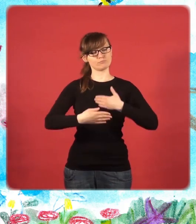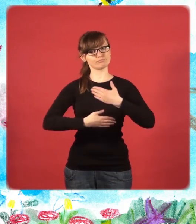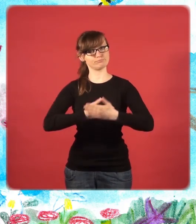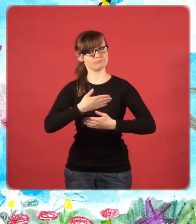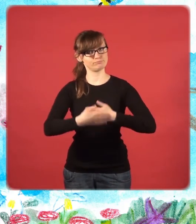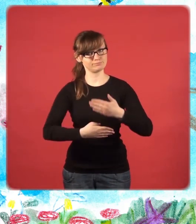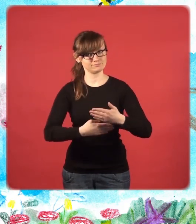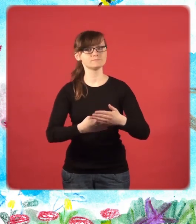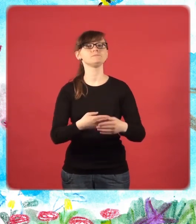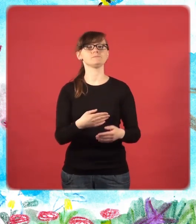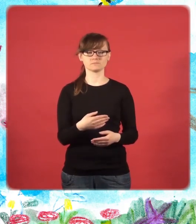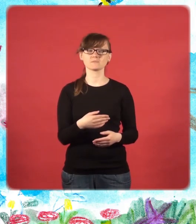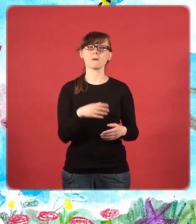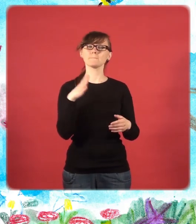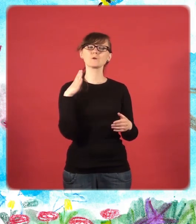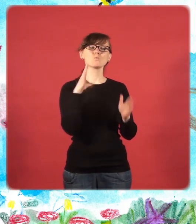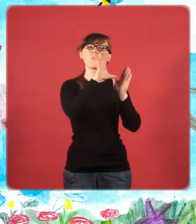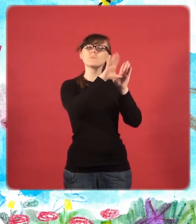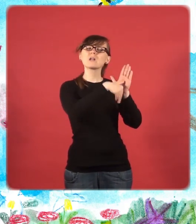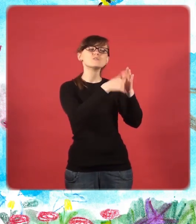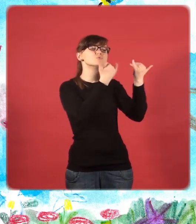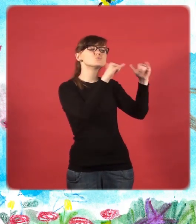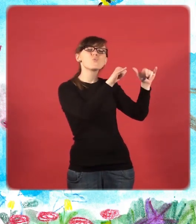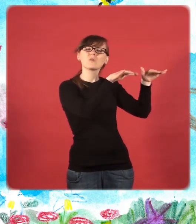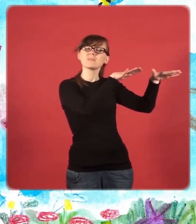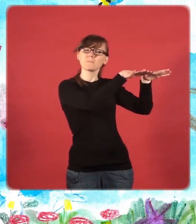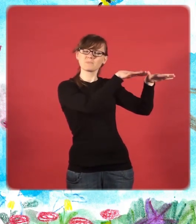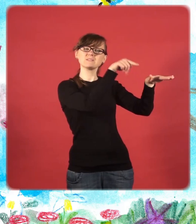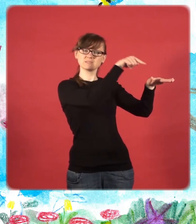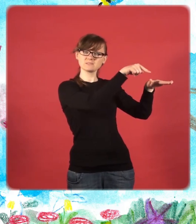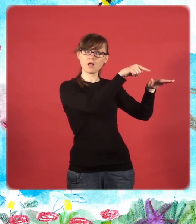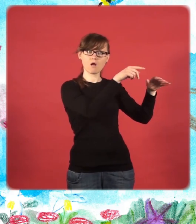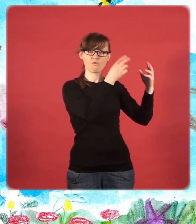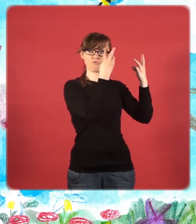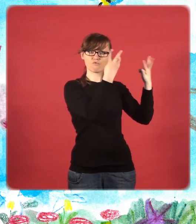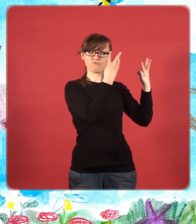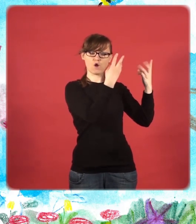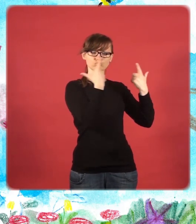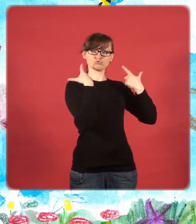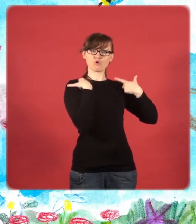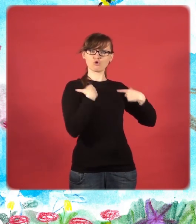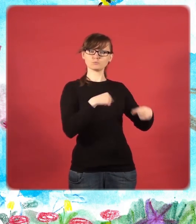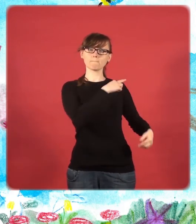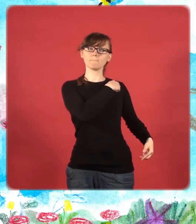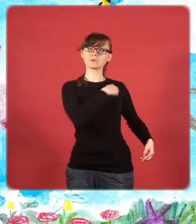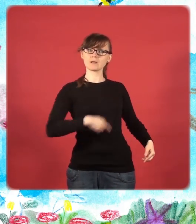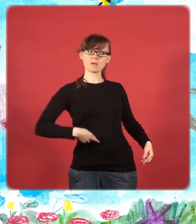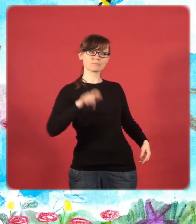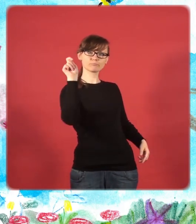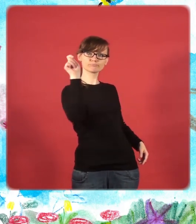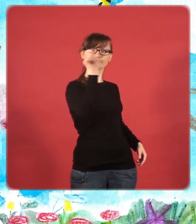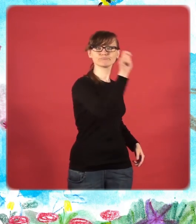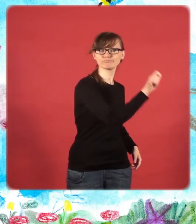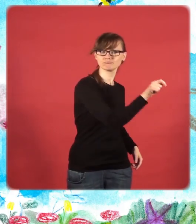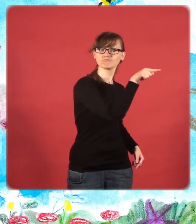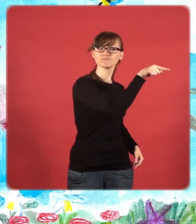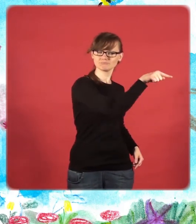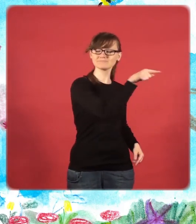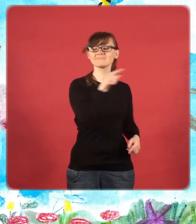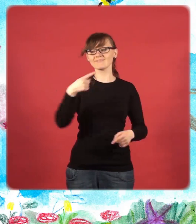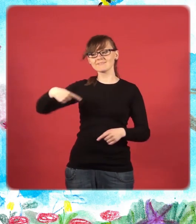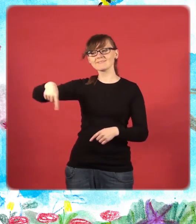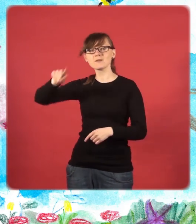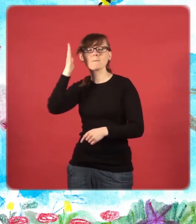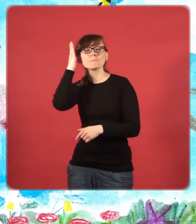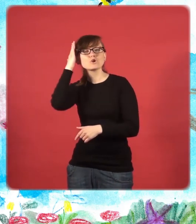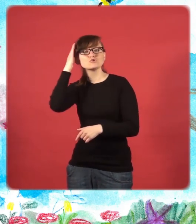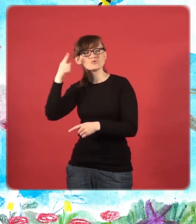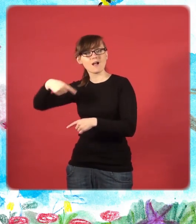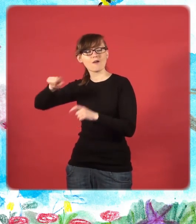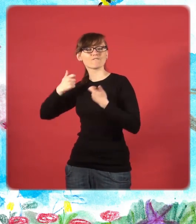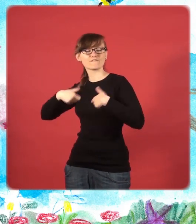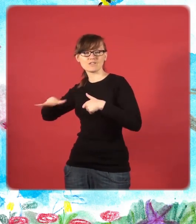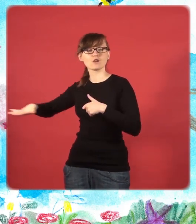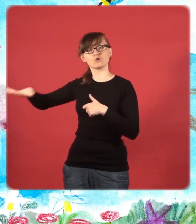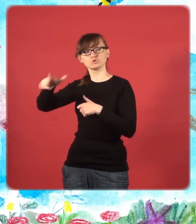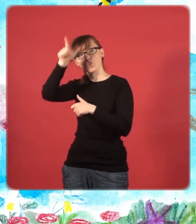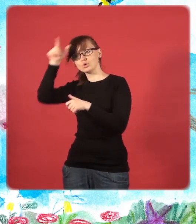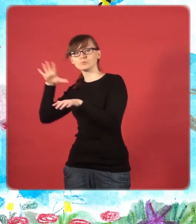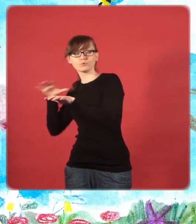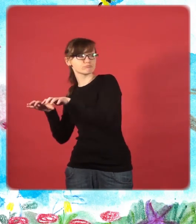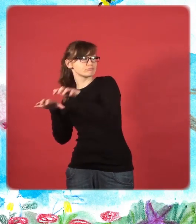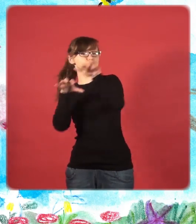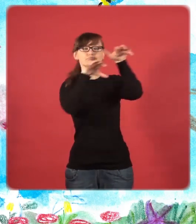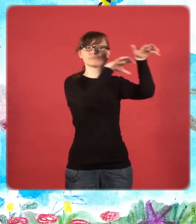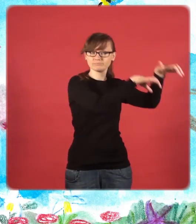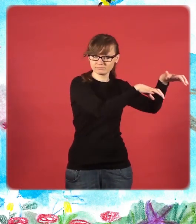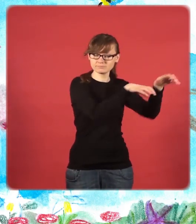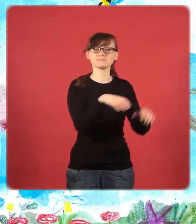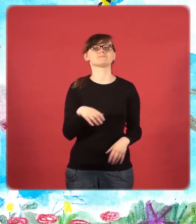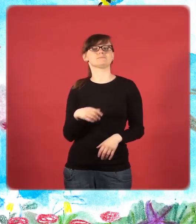Wielkim wydarzeniem było przybycie na wyspę Księcia Edwarda premiera. Prawie wszyscy dorośli wybrali się na spotkanie z nim do Charlottetown.